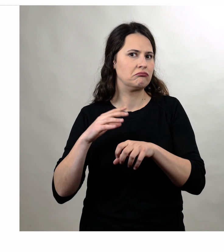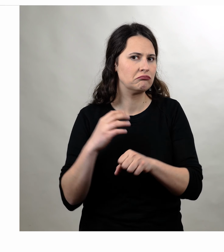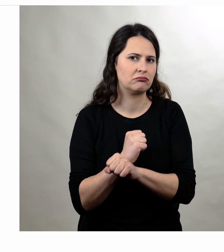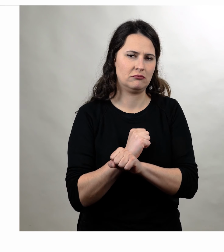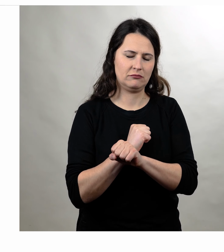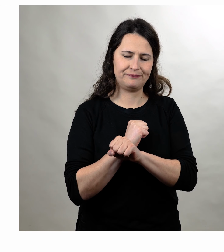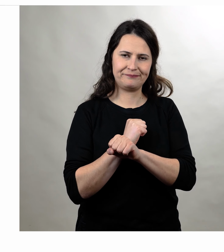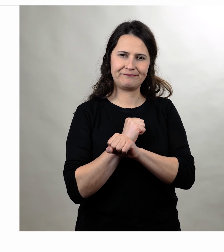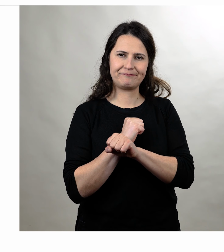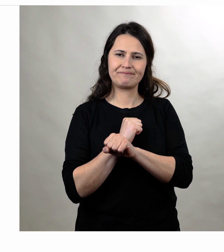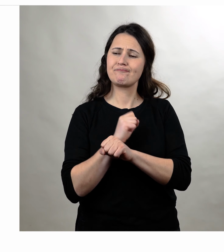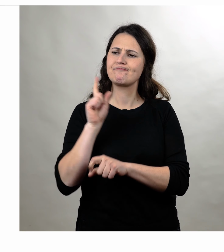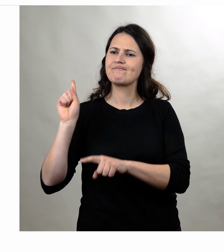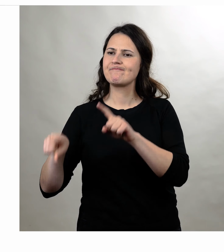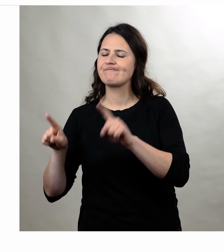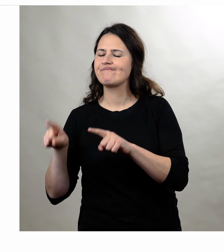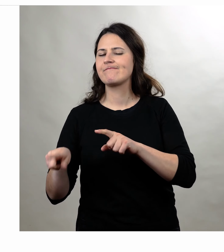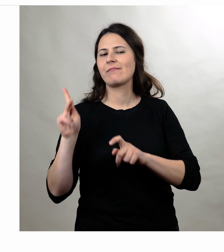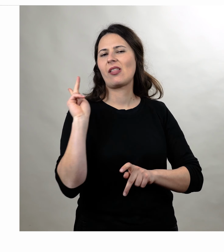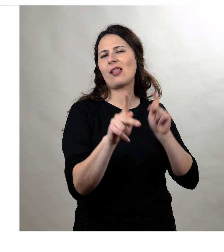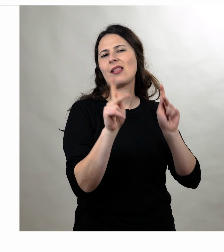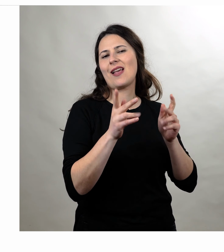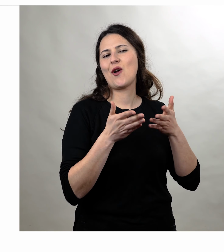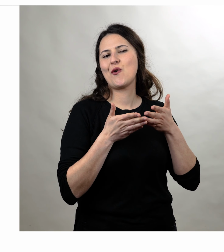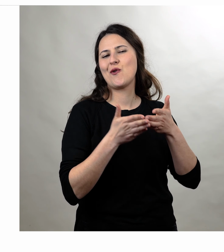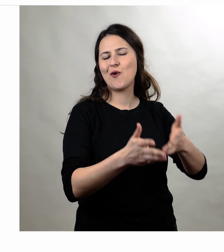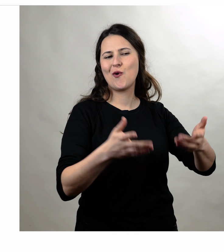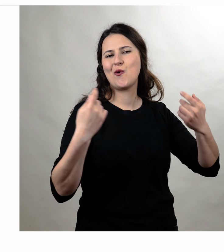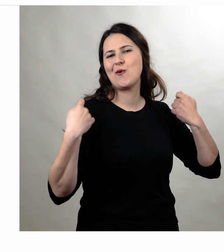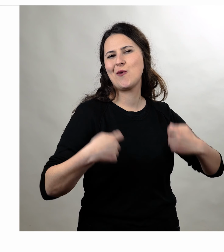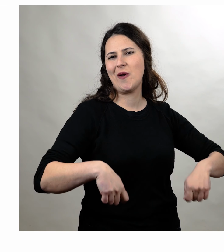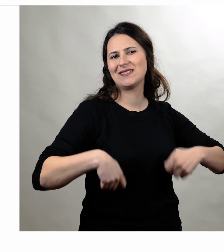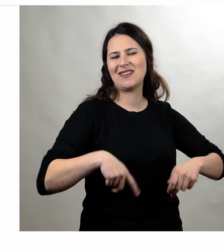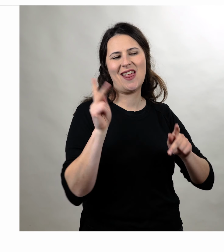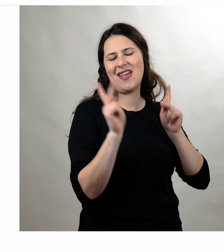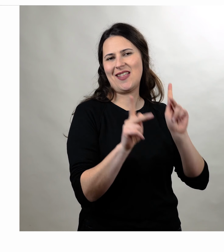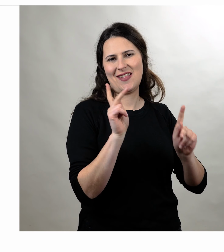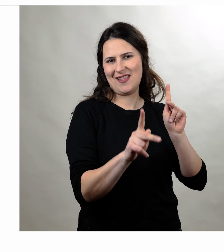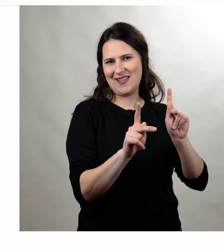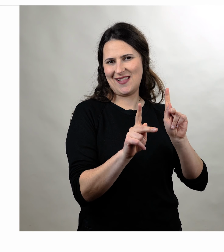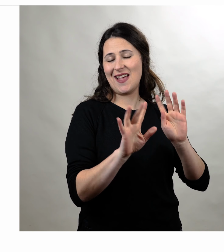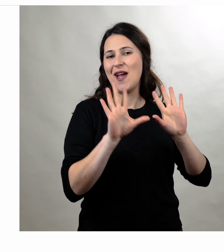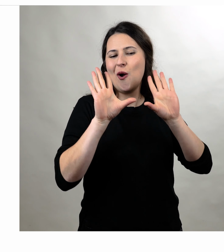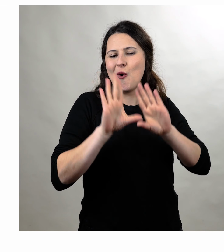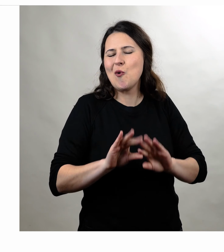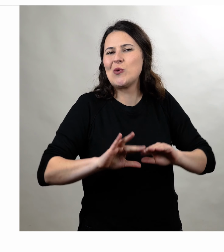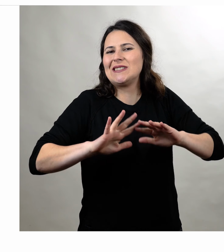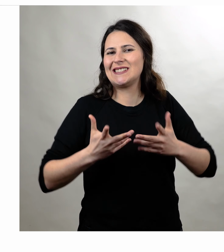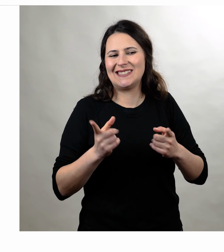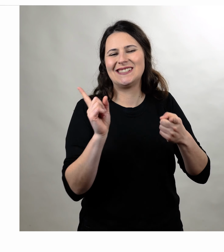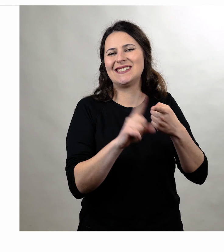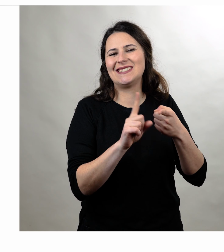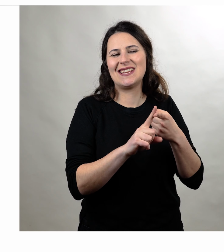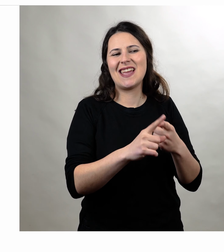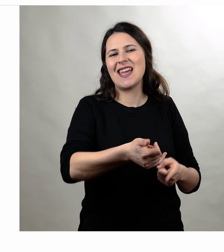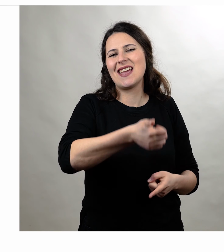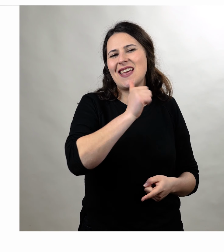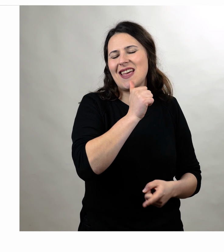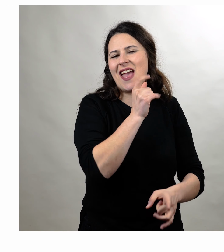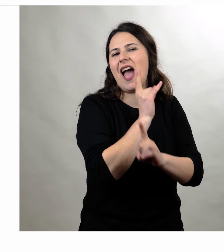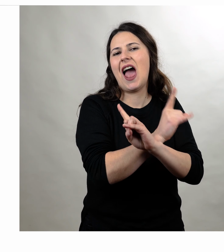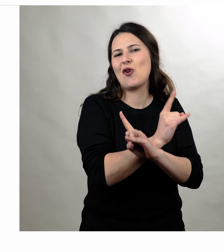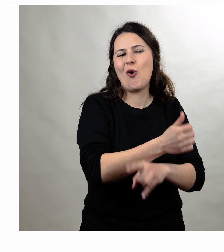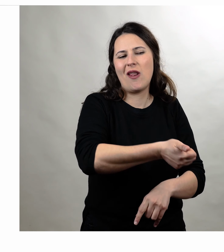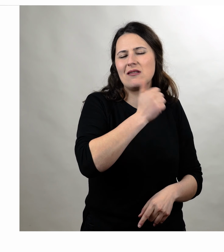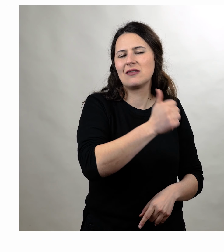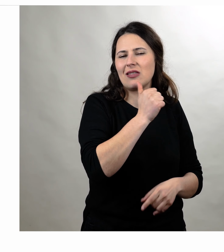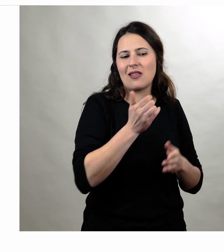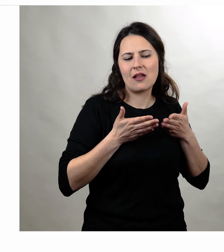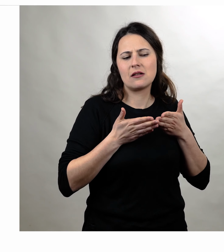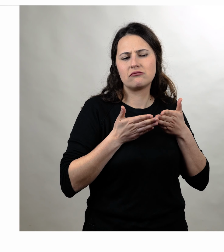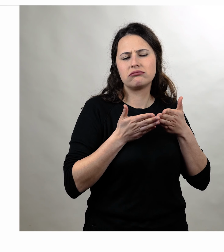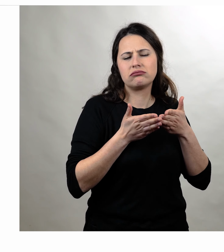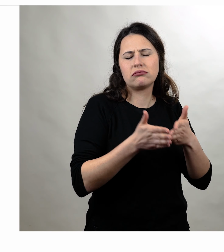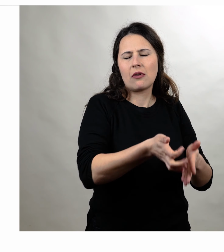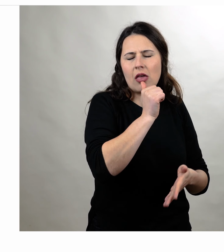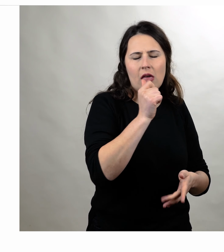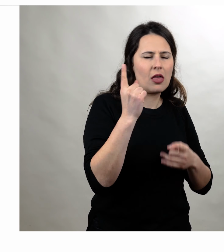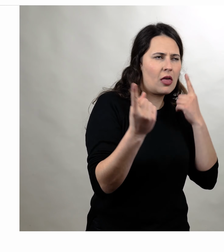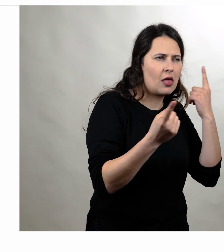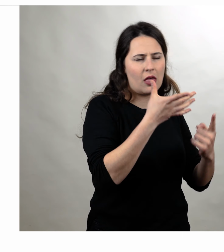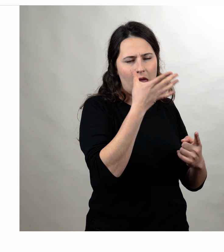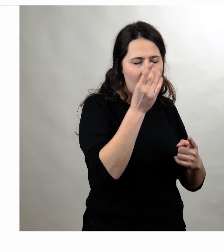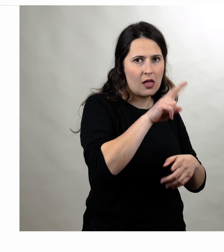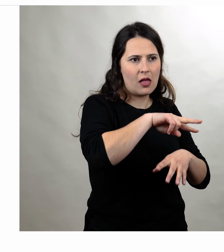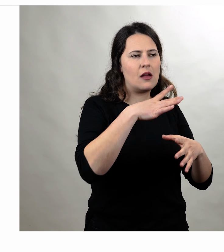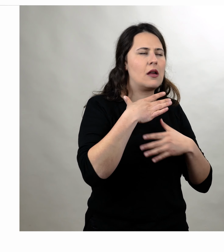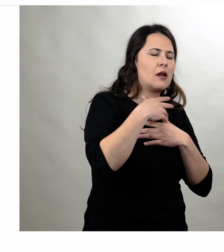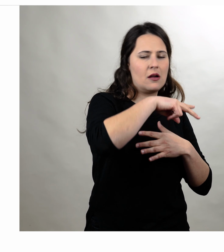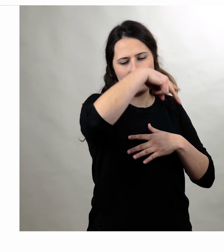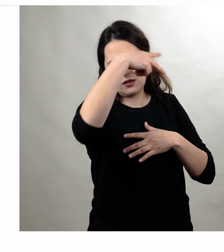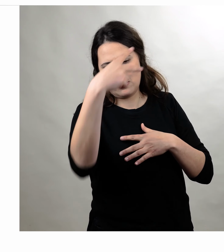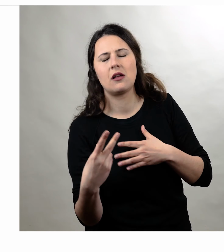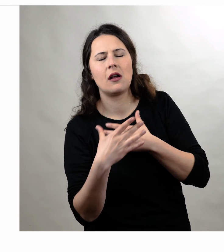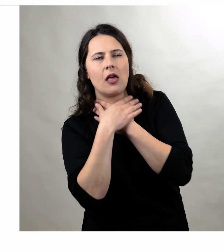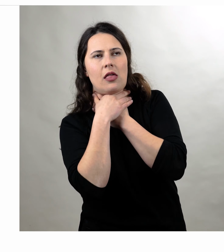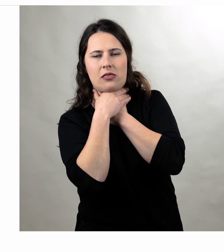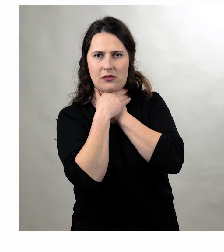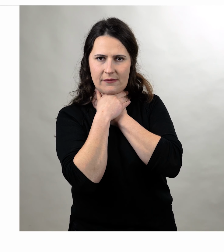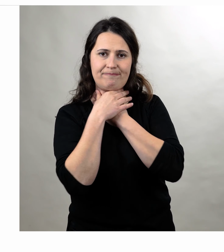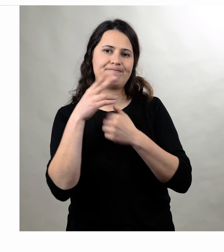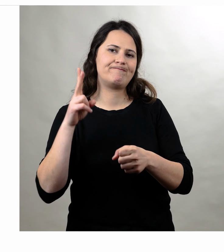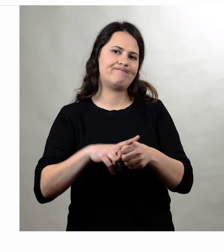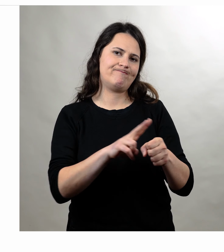Όσοι επικρίνουν τον κλάδο της κρουαζιέρας, κατηγορούν την πρακτική της κατανάλωσης αλκοόλ κατά τη διάρκεια του ταξιδιού, για τους θανάτους επιβατών